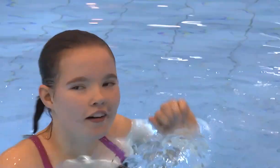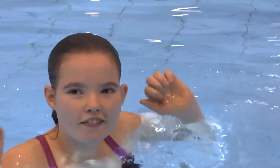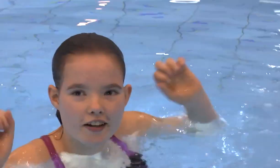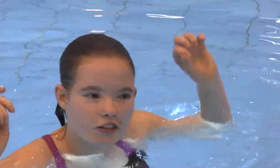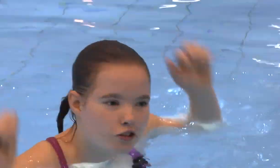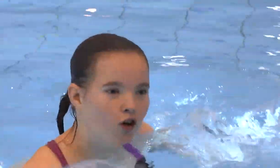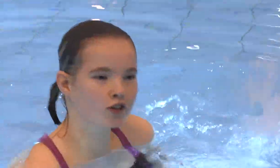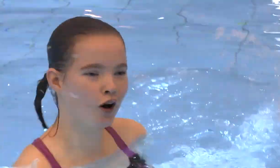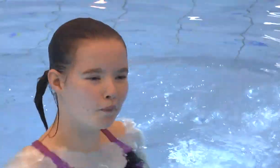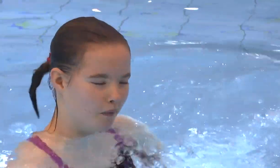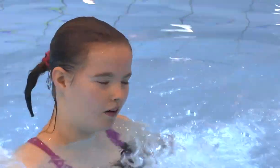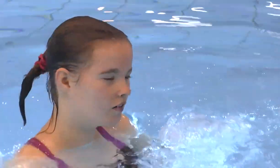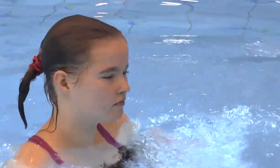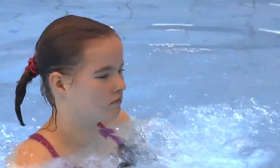Das ist so dumm.